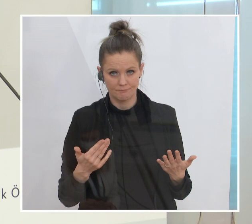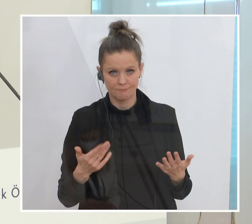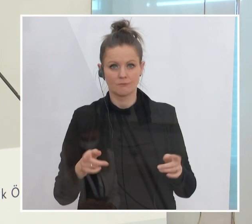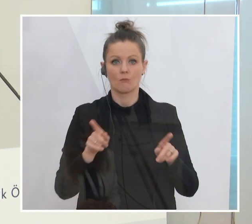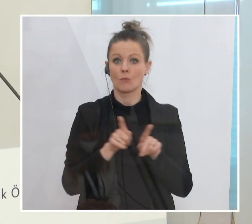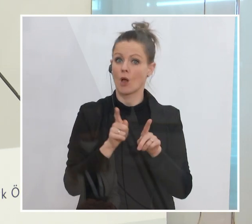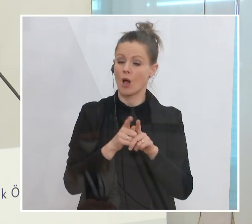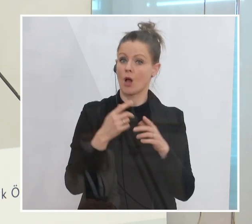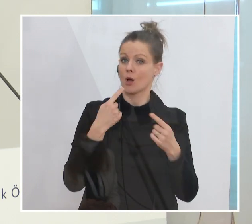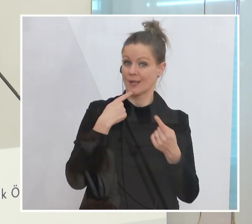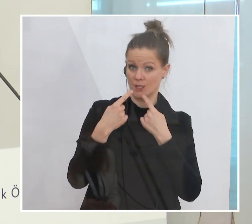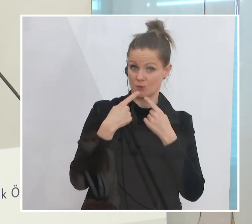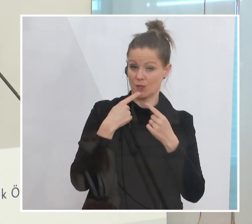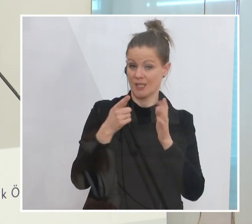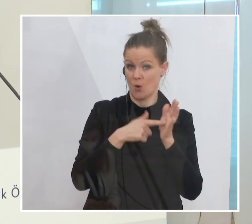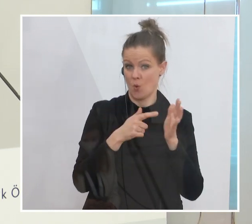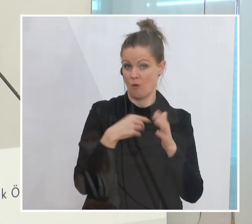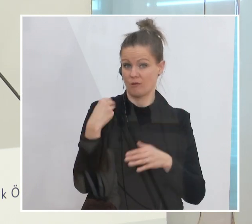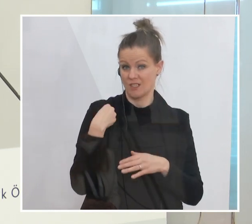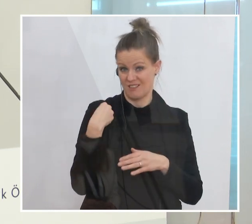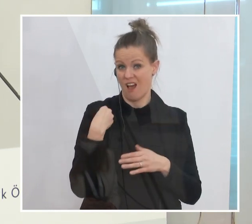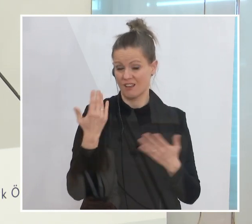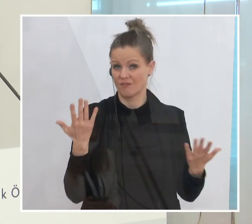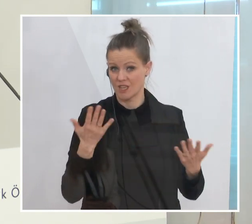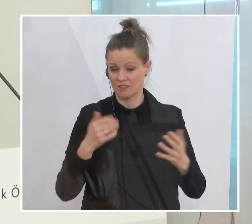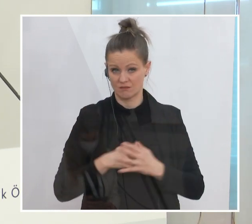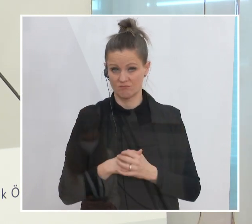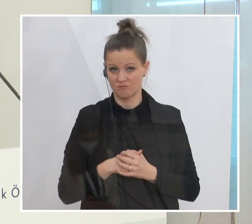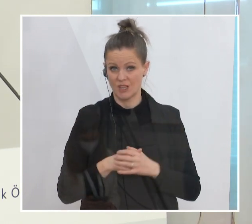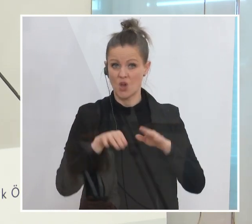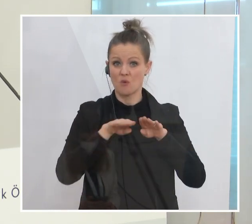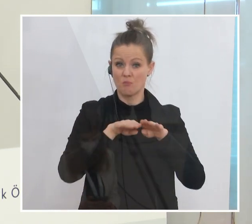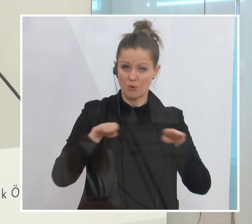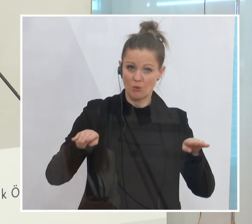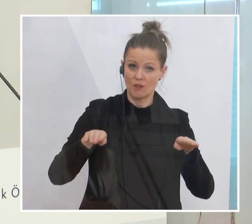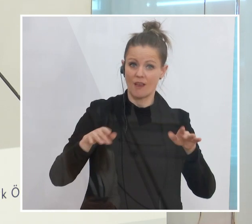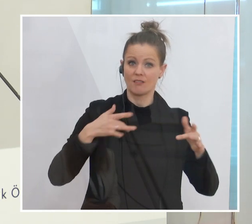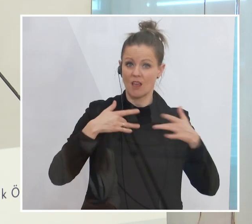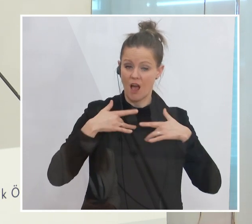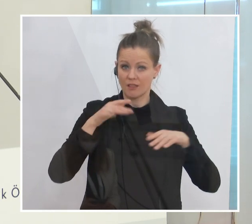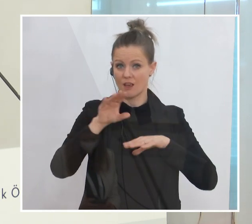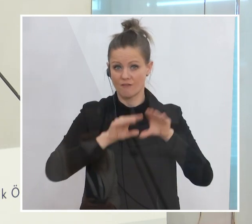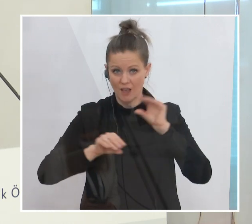Gesprächen wird natürlich auch oft gesagt, dass sich die Bühnen, die Theatervereine, die Tänzer,